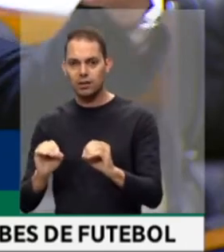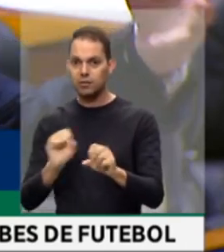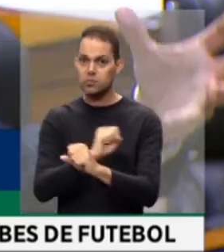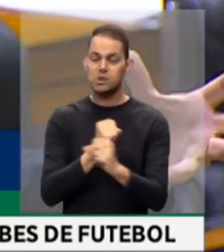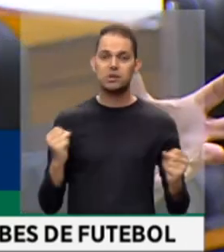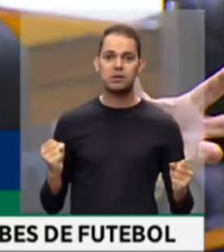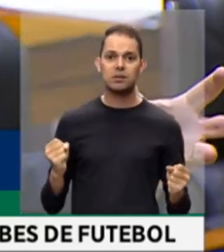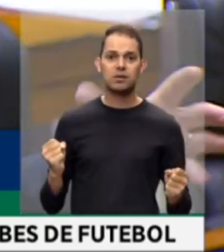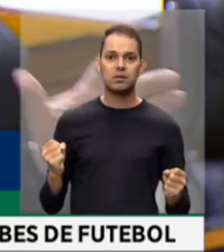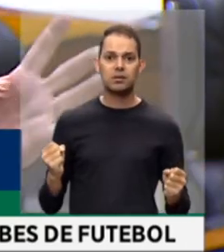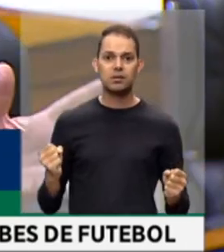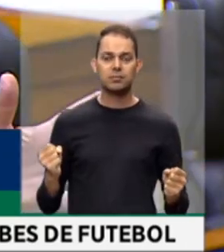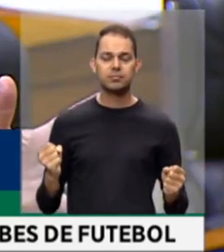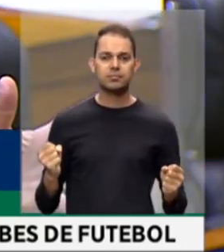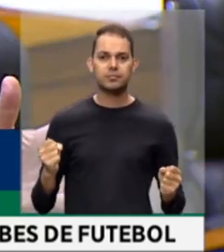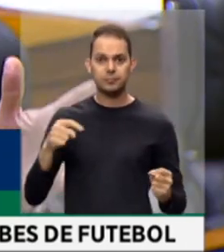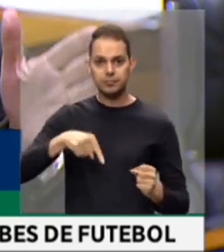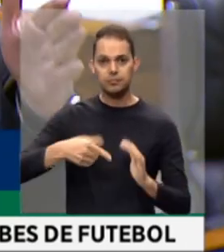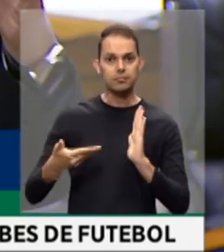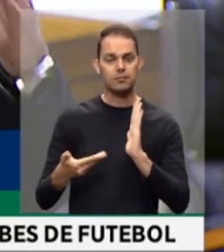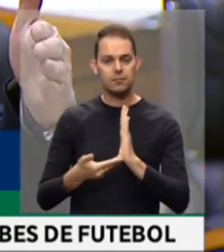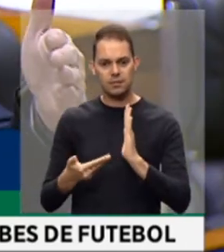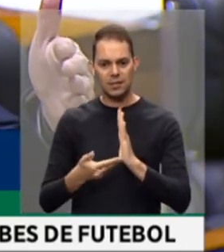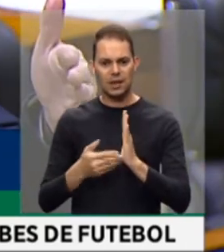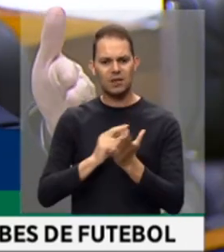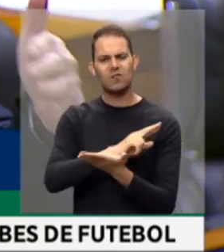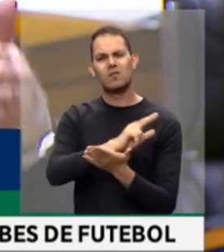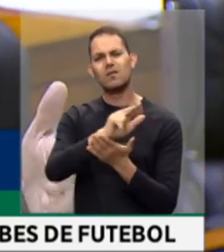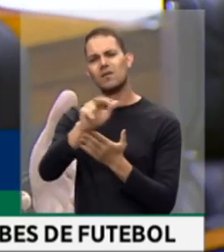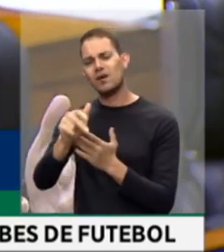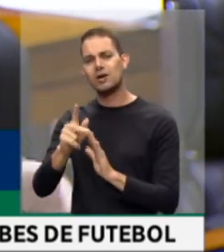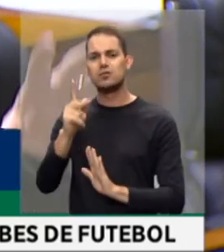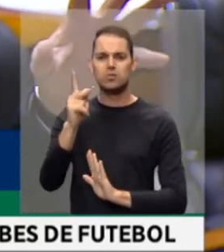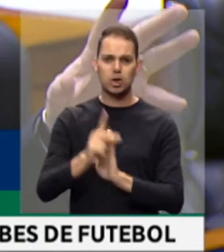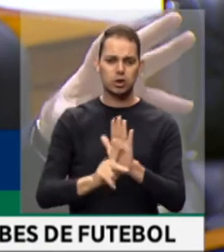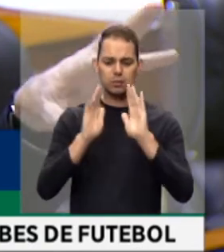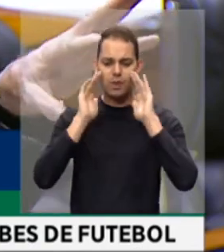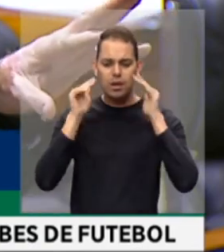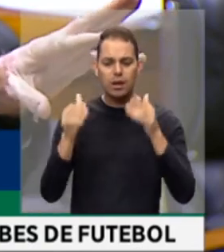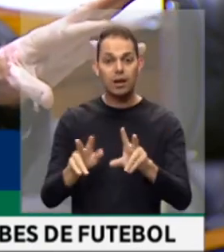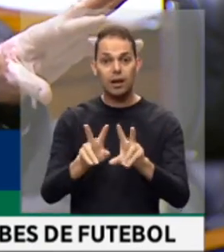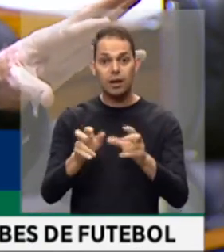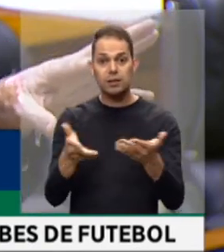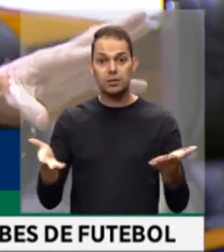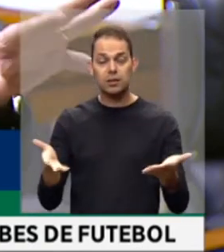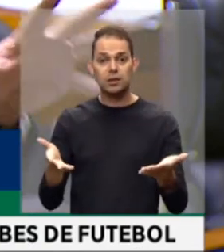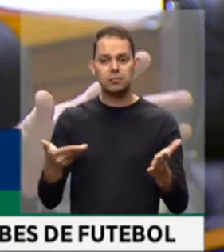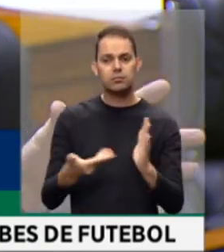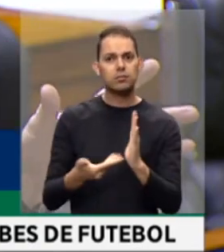NÃO VAI VOLTAR ÀS AULAS, NÃO VÃO VOLTAR SEM O COMPUTADOR NA MÃO. PORQUE NÃO VAI VOLTAR DE VEZ. E ESSA CASA TEM VÁRIOS PROJETOS QUE